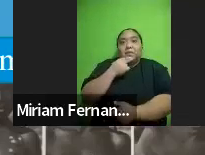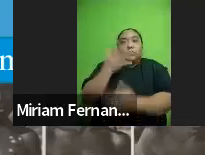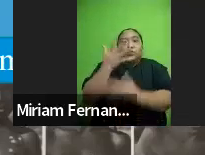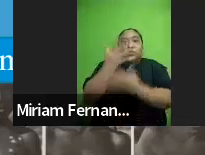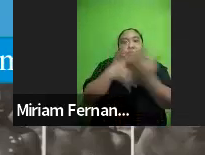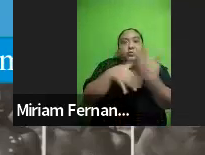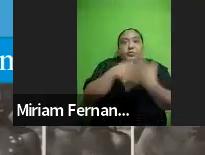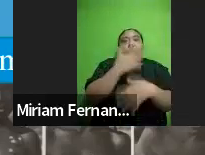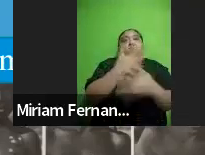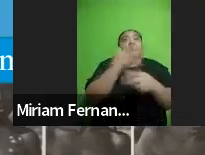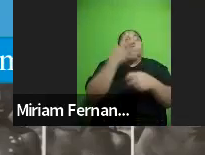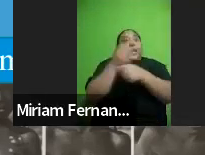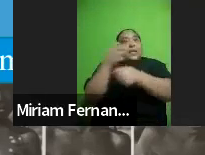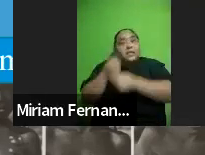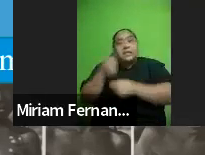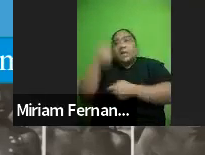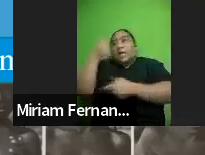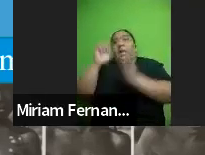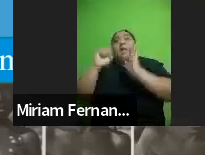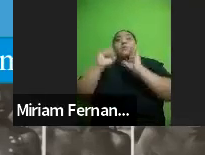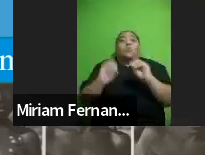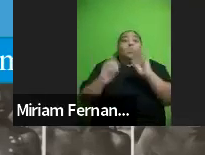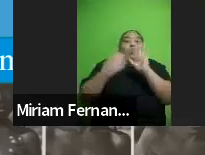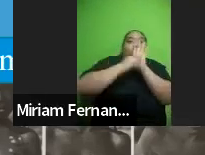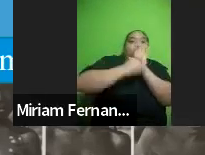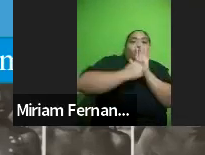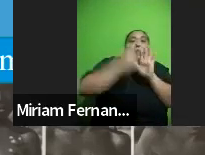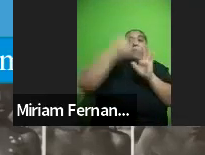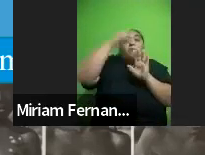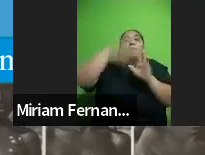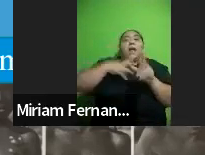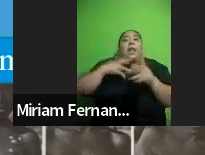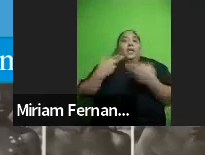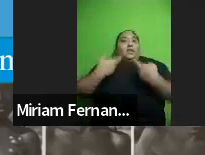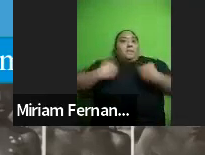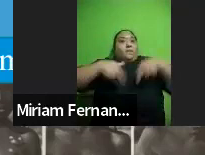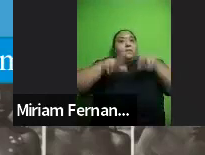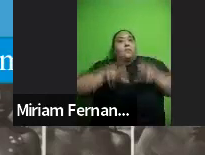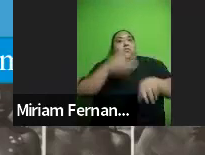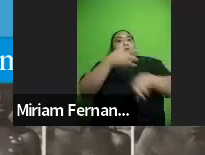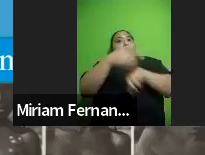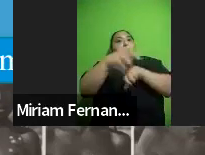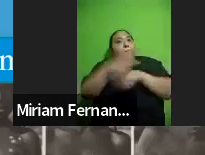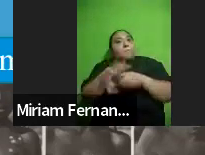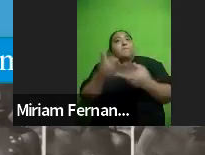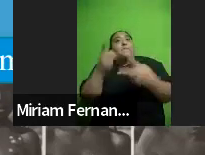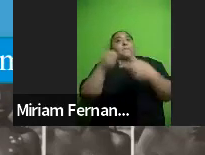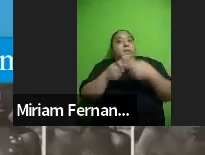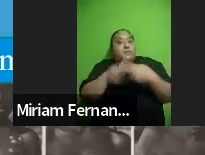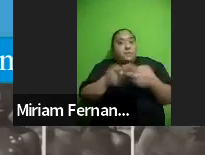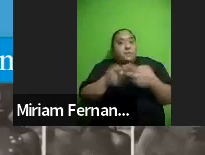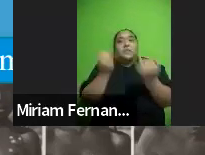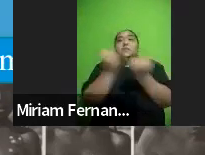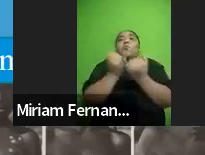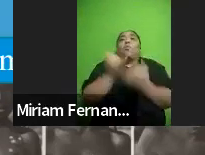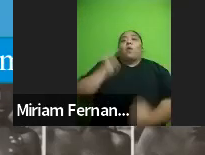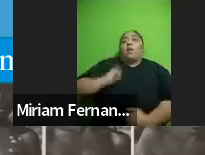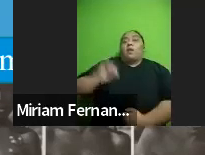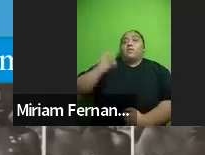peñas como peñas como representaciones simbólicas simbólicas, incluso de matemáticas y y vimos también que por ejemplo,